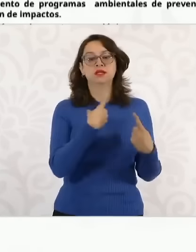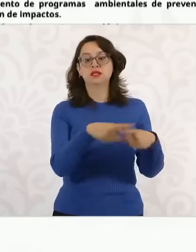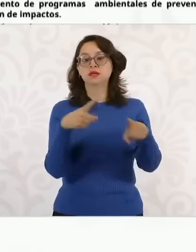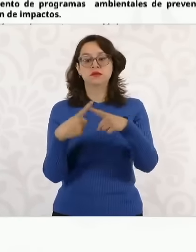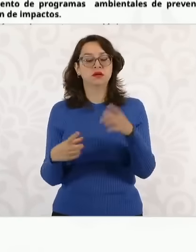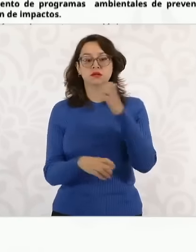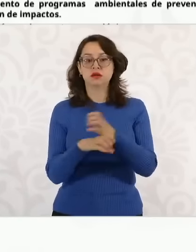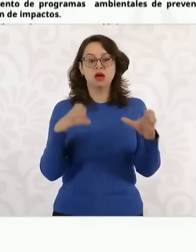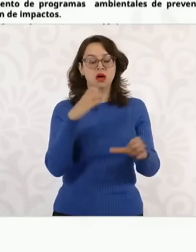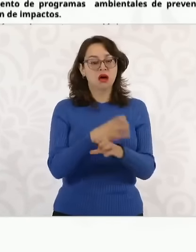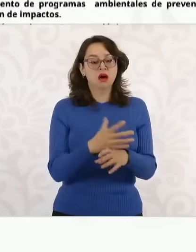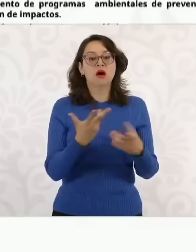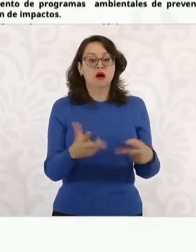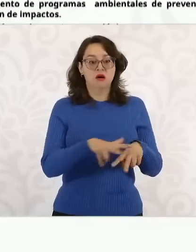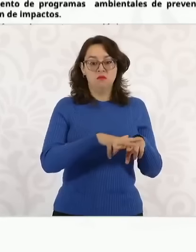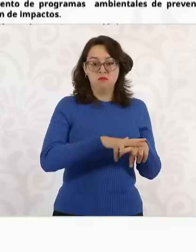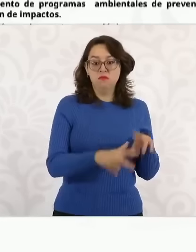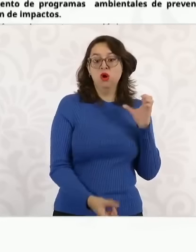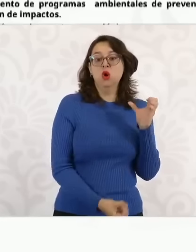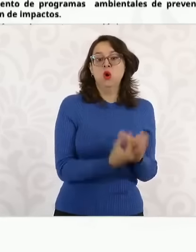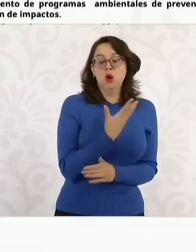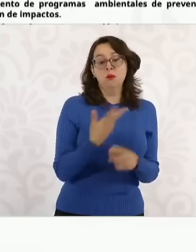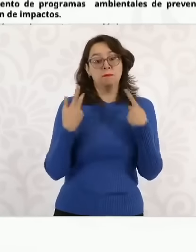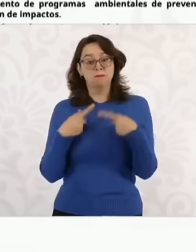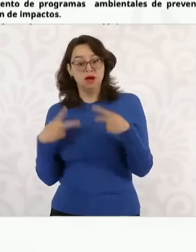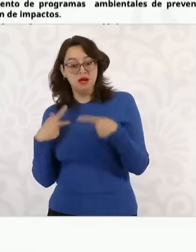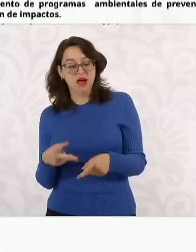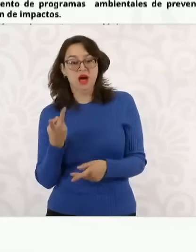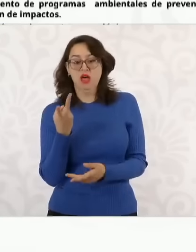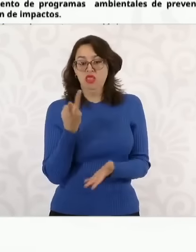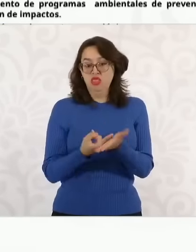nueva infraestructura ferroviaria y su material rodante y locomotoras lo pueda distribuir y en